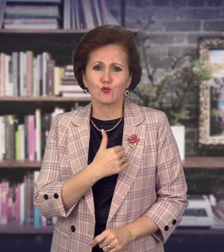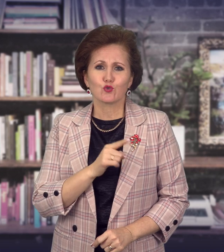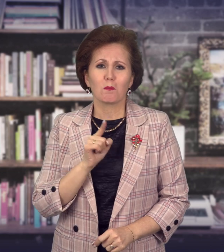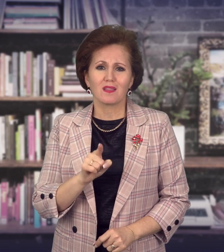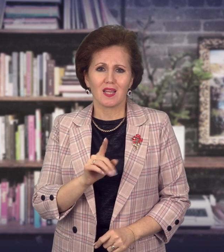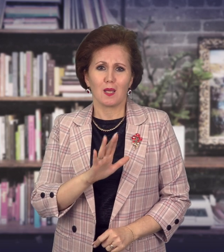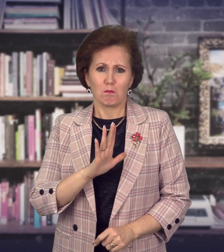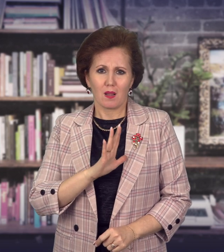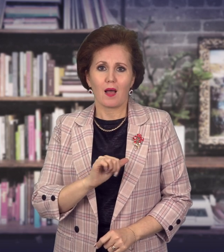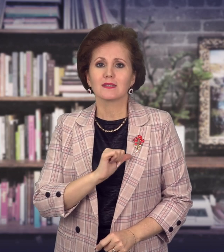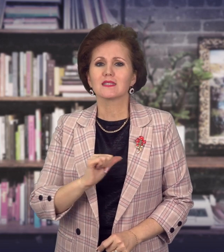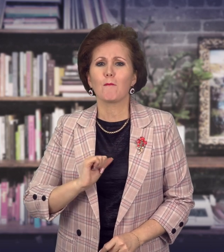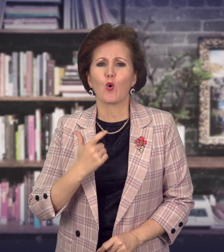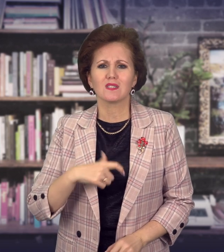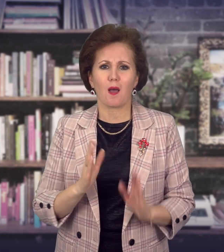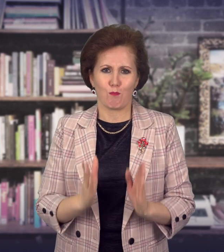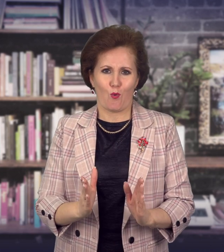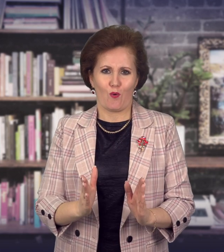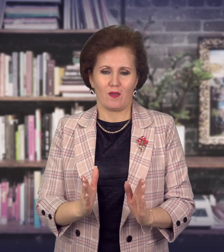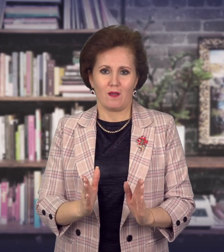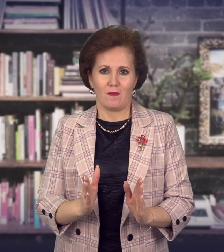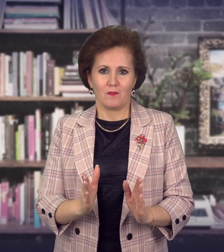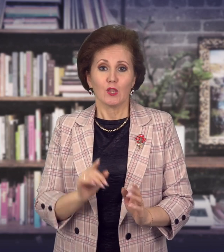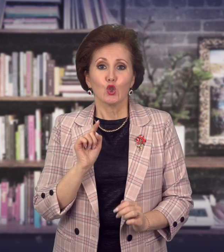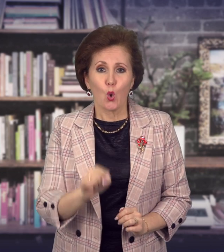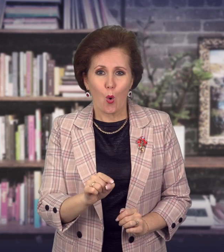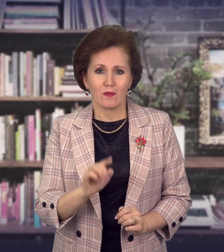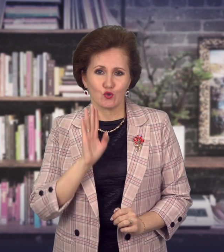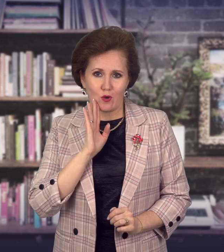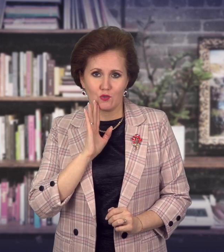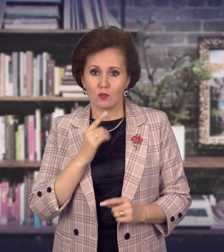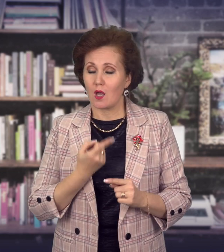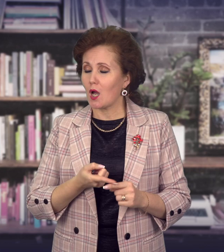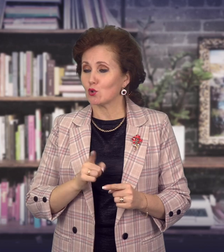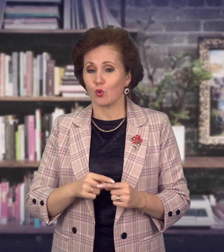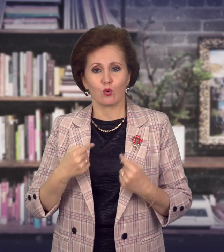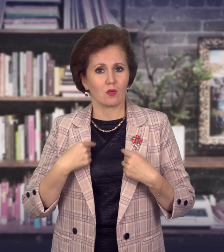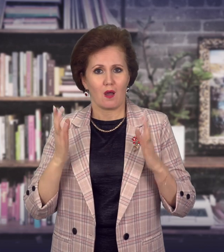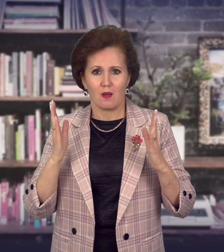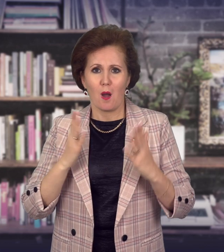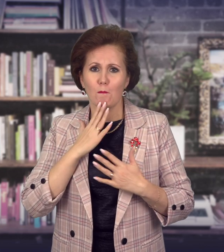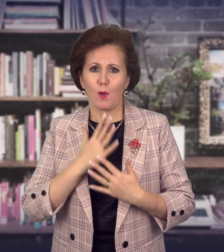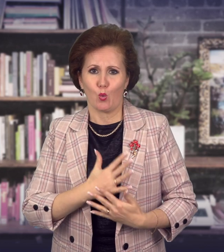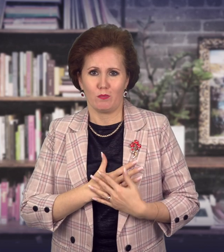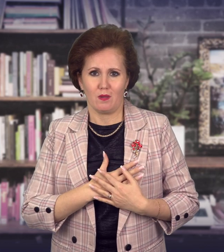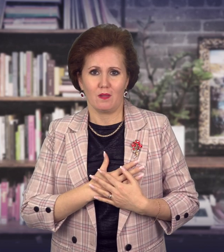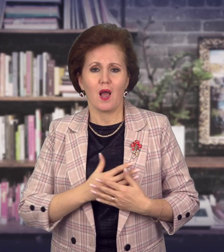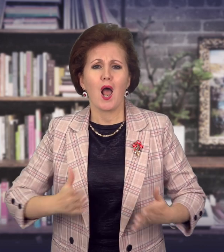Я хочу, чтобы ты была самой собой! Той женщиной, которую я полюбил!